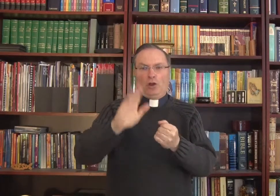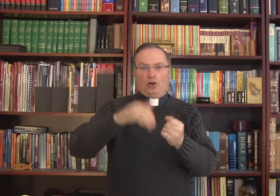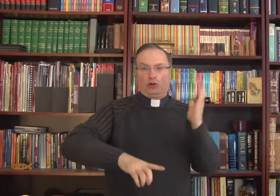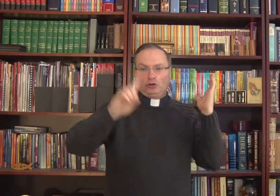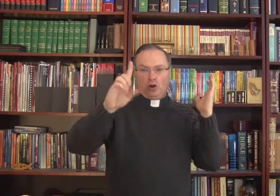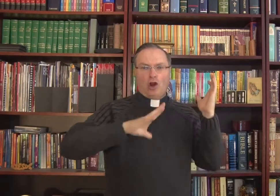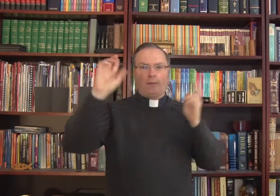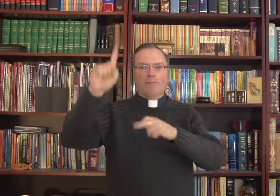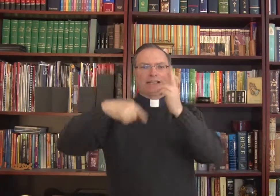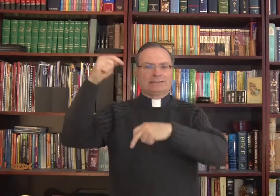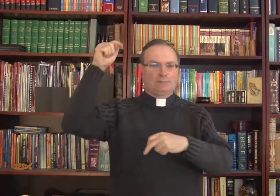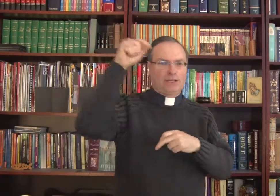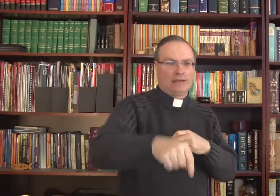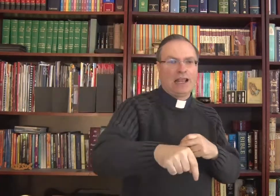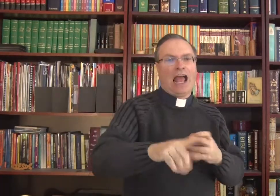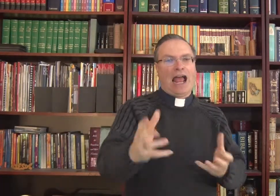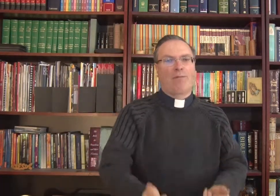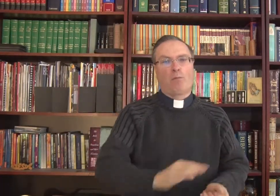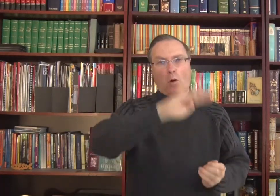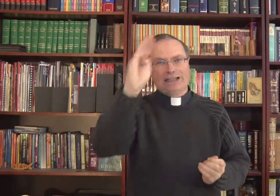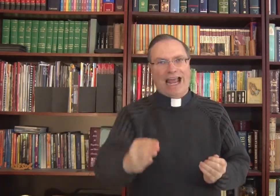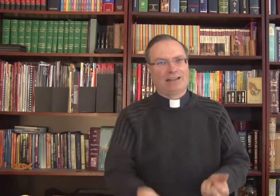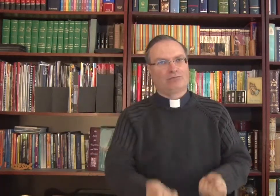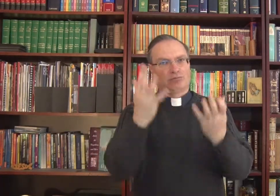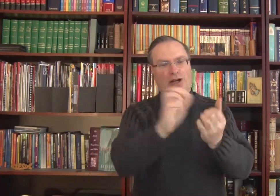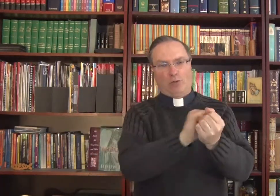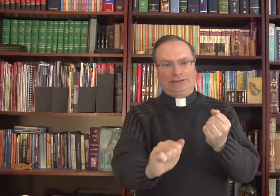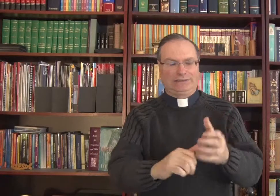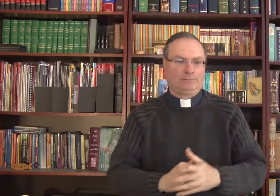que Dieu le précipite en montagne carbonisée.